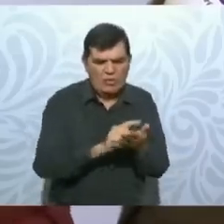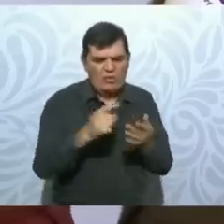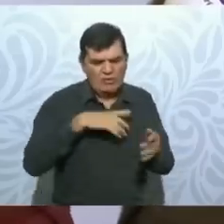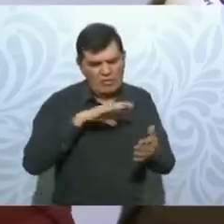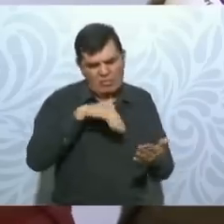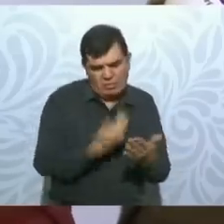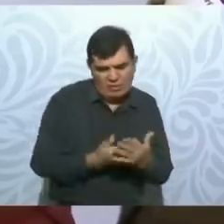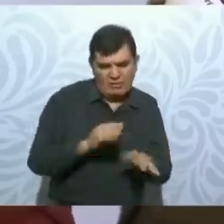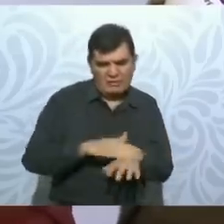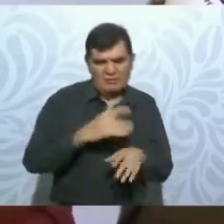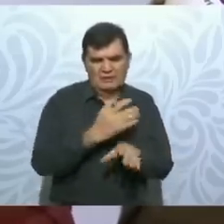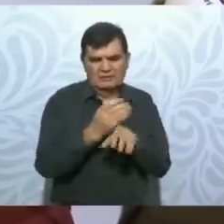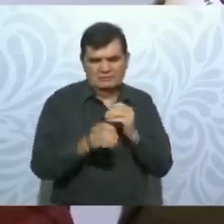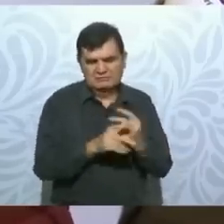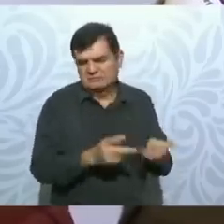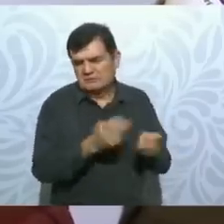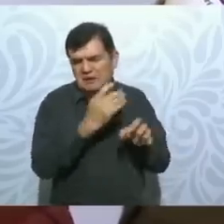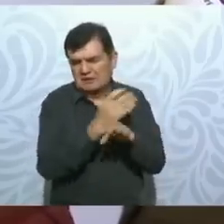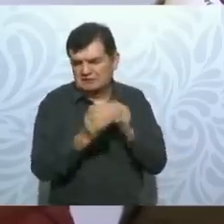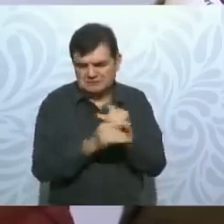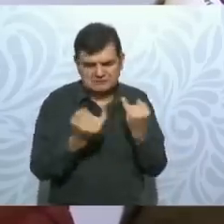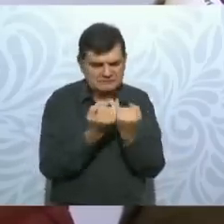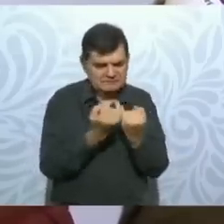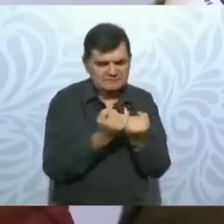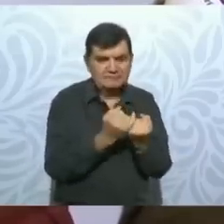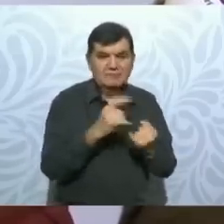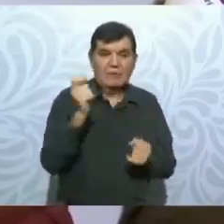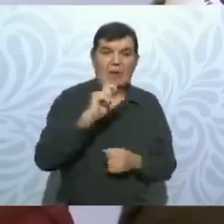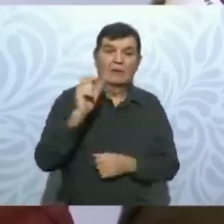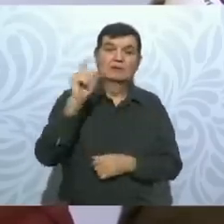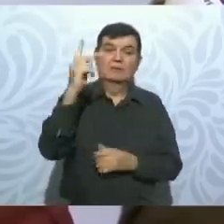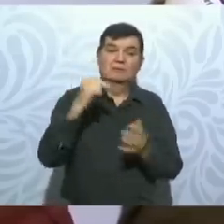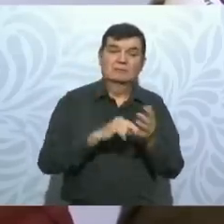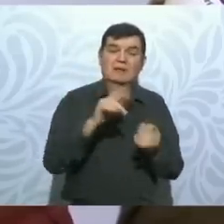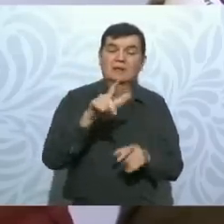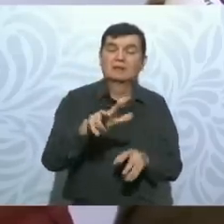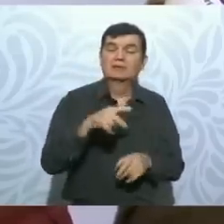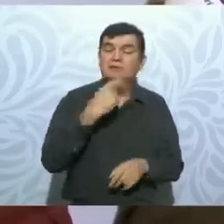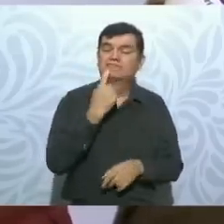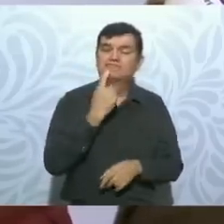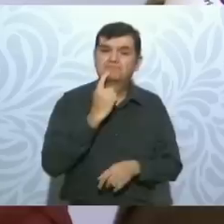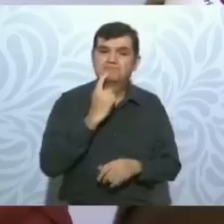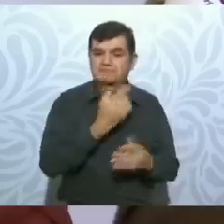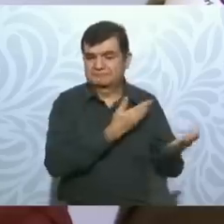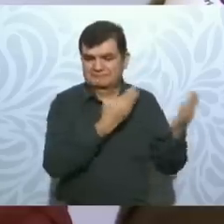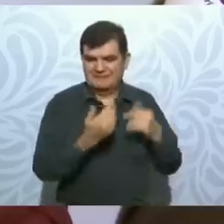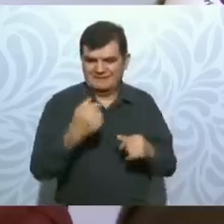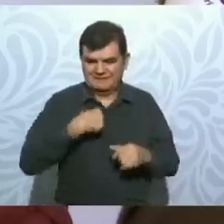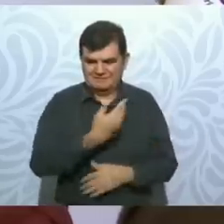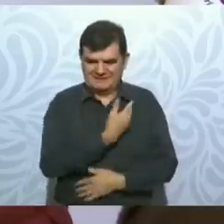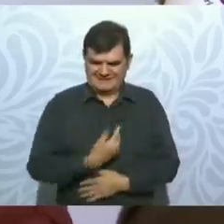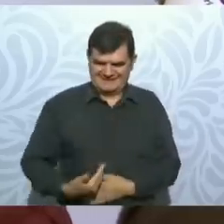desde 2018 con la llegada del presidente Andrés Manuel López Obrador al gobierno de México cambió